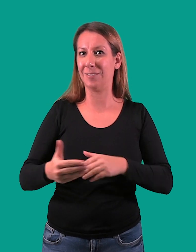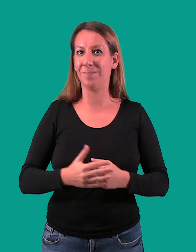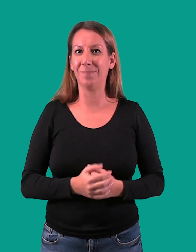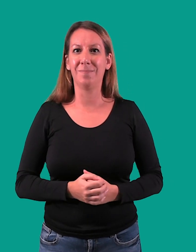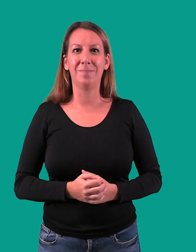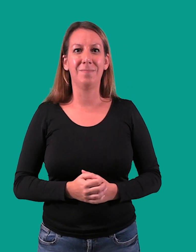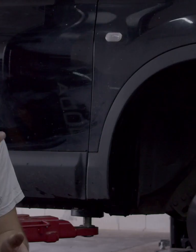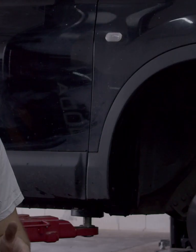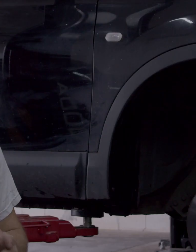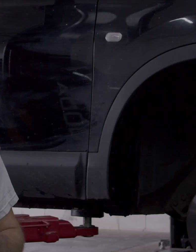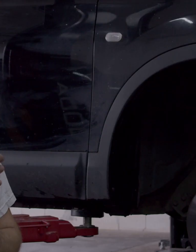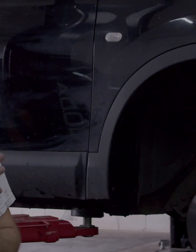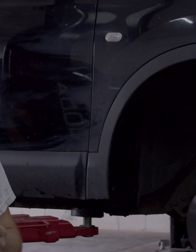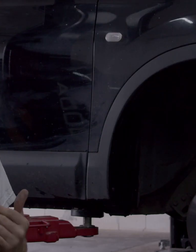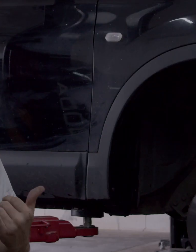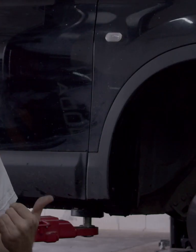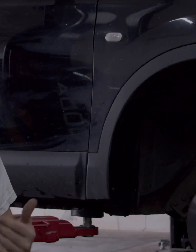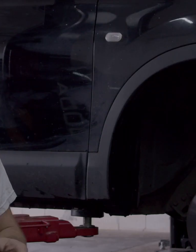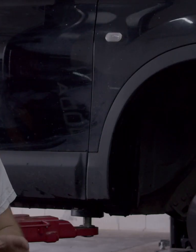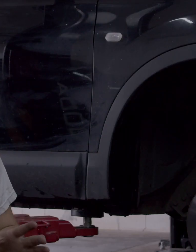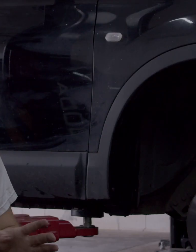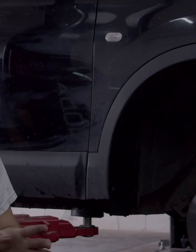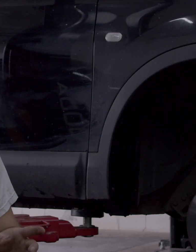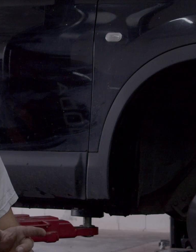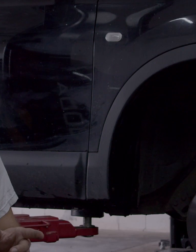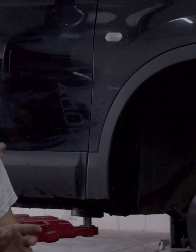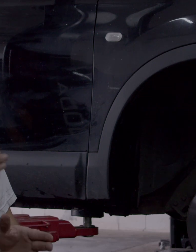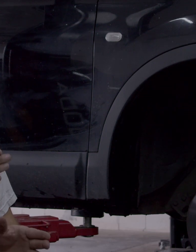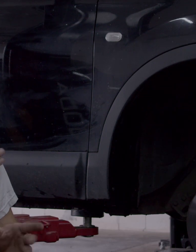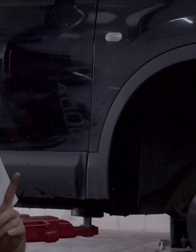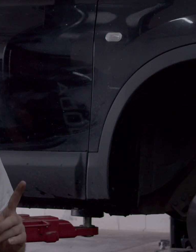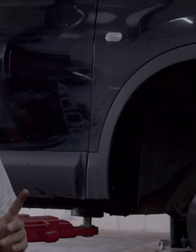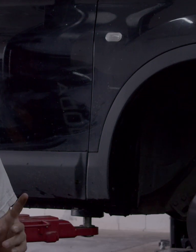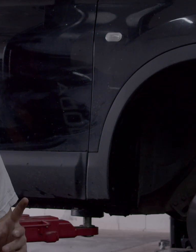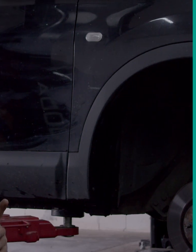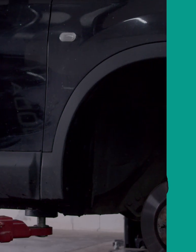Patrik lavora sempre qui dalle tre alle sette e non viaggia altrove.